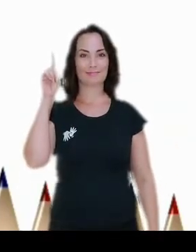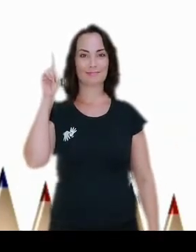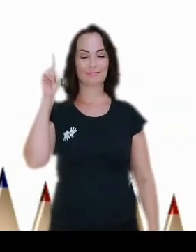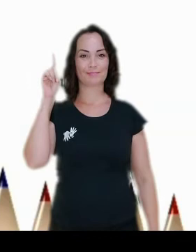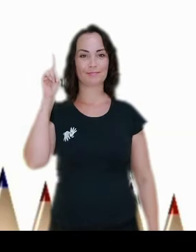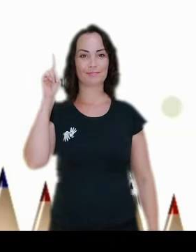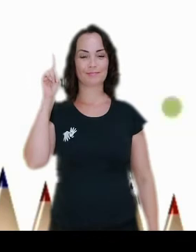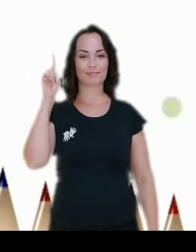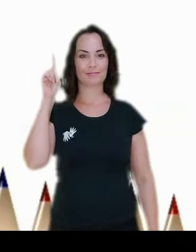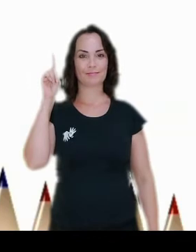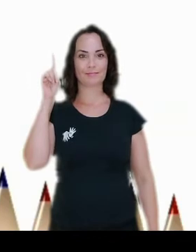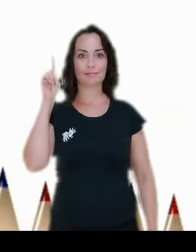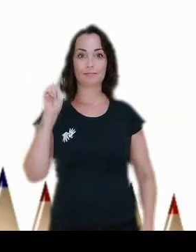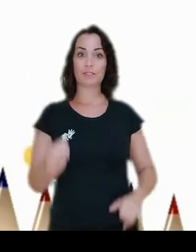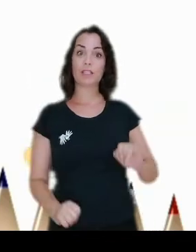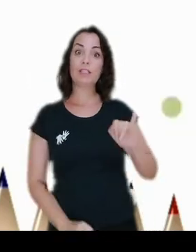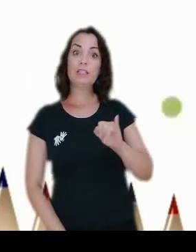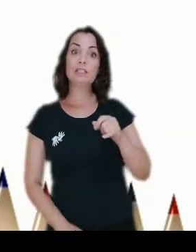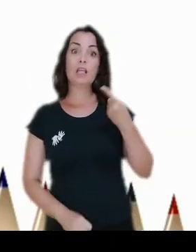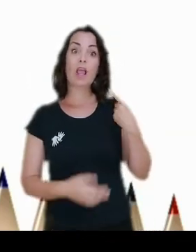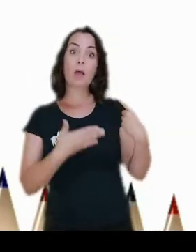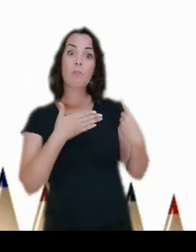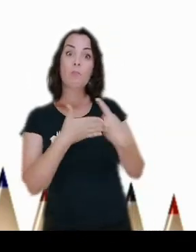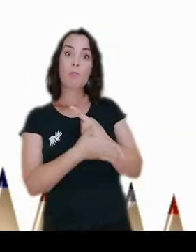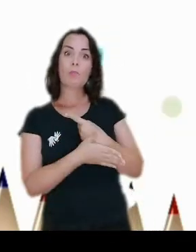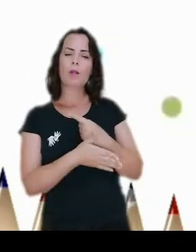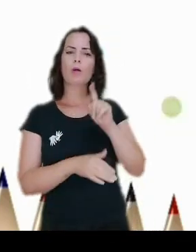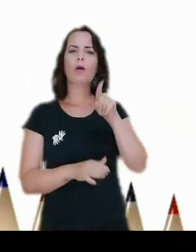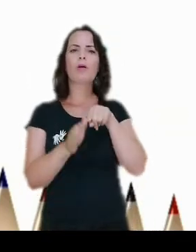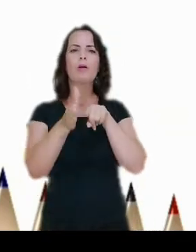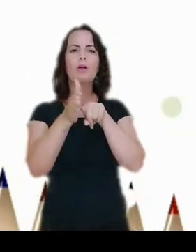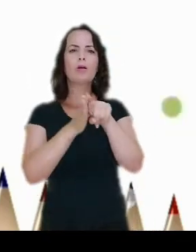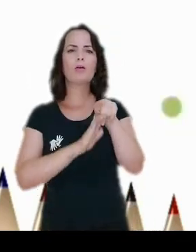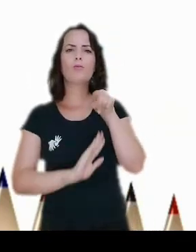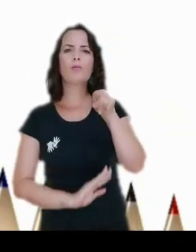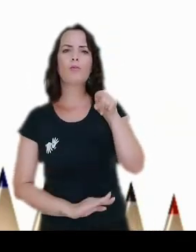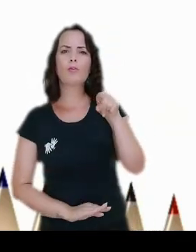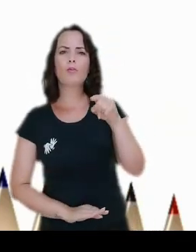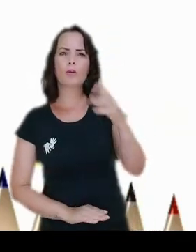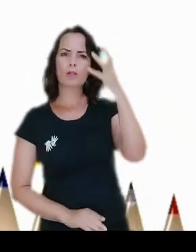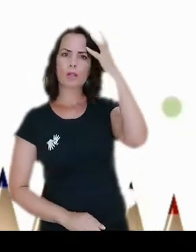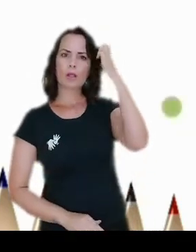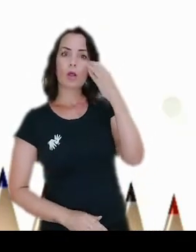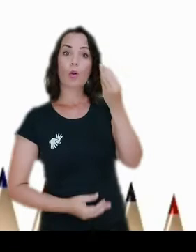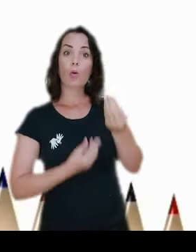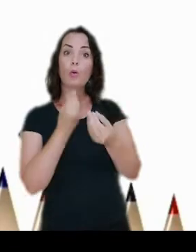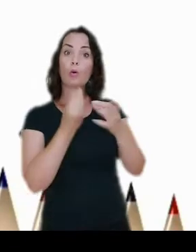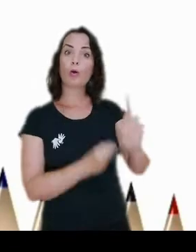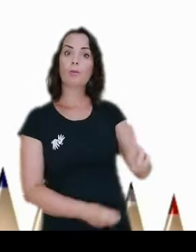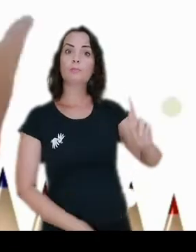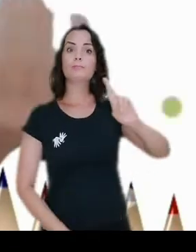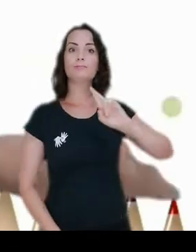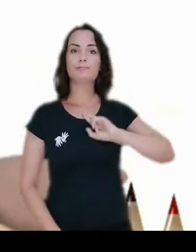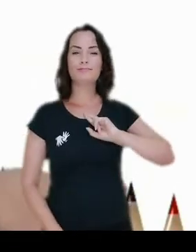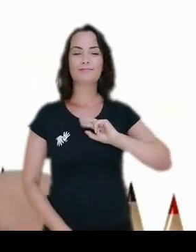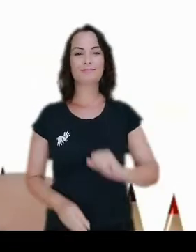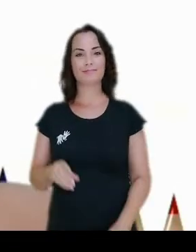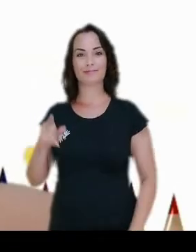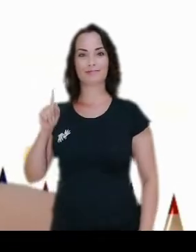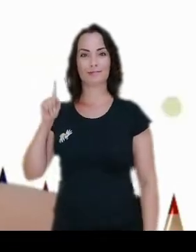E se essa pergunta fosse para você Vidinha, como você iria responder? Where are you from?